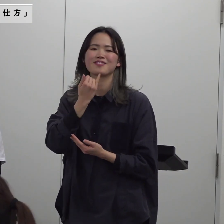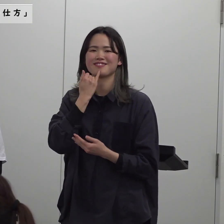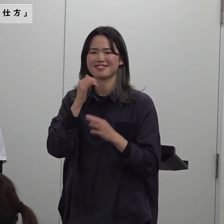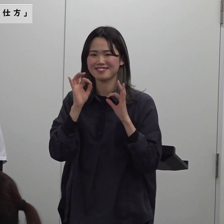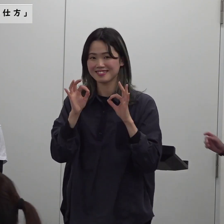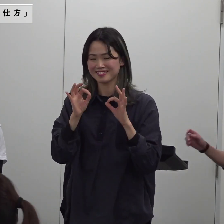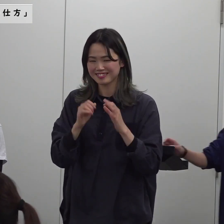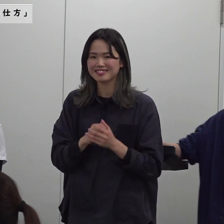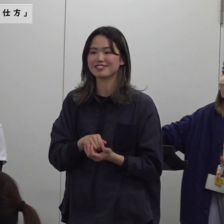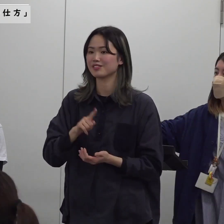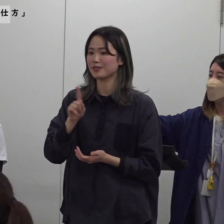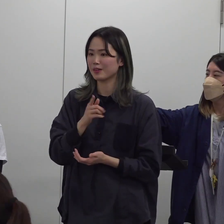いかがでしょうか